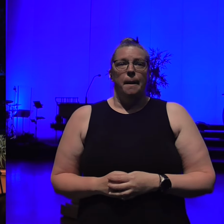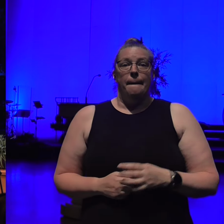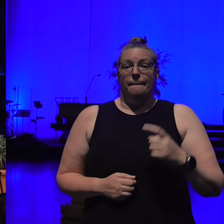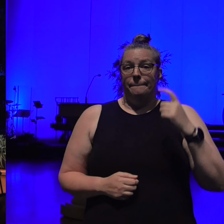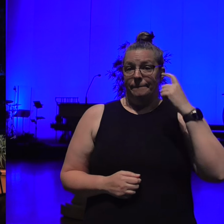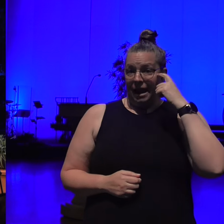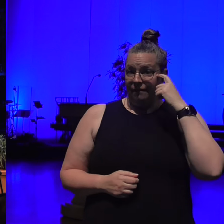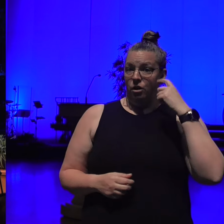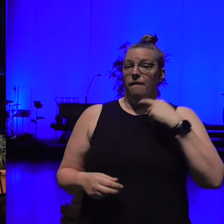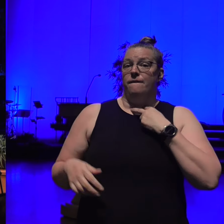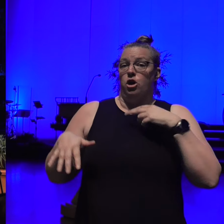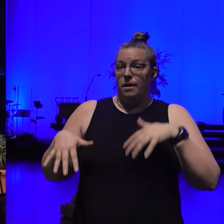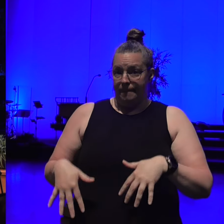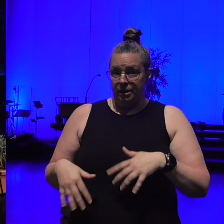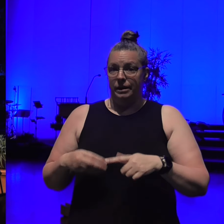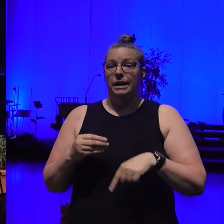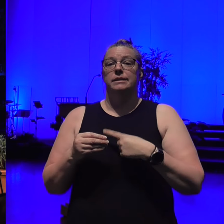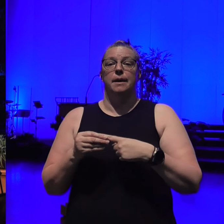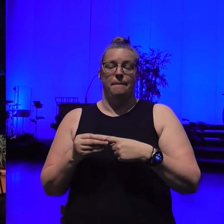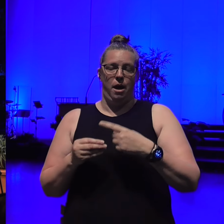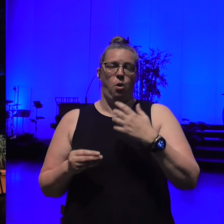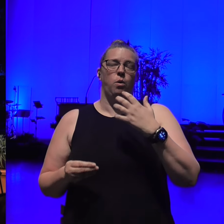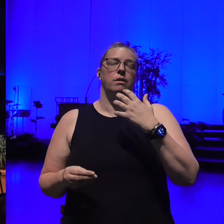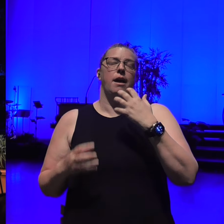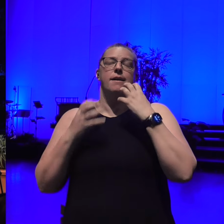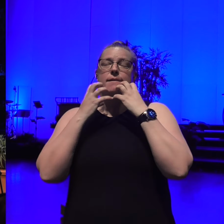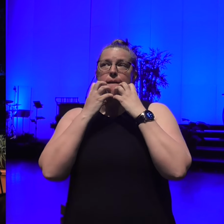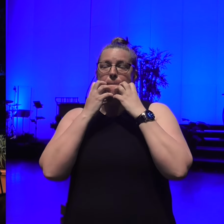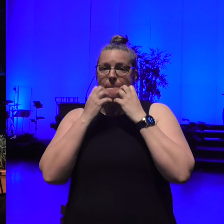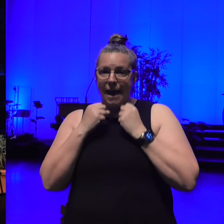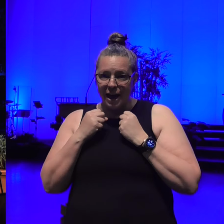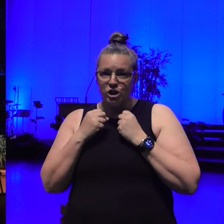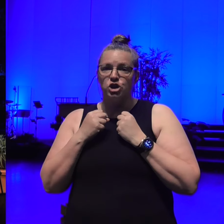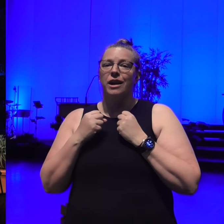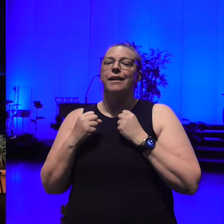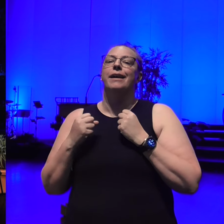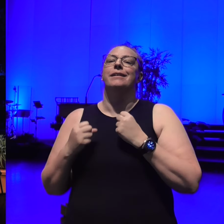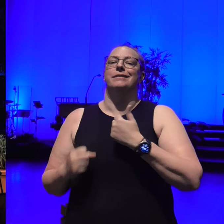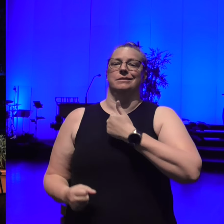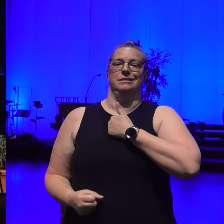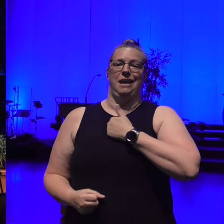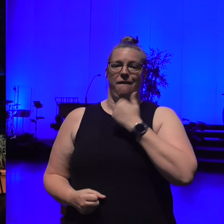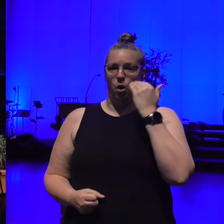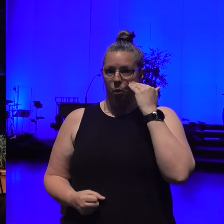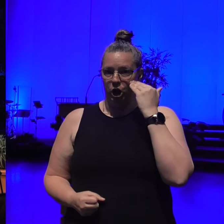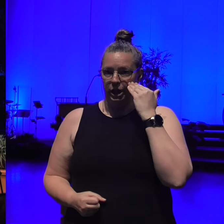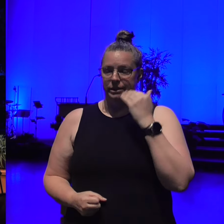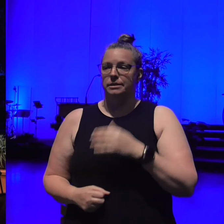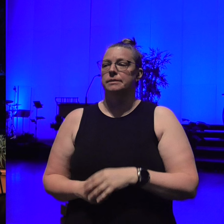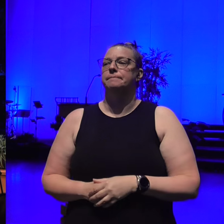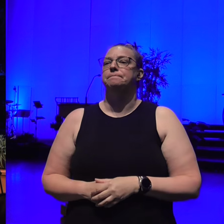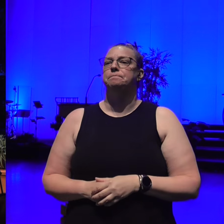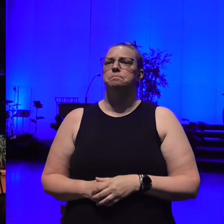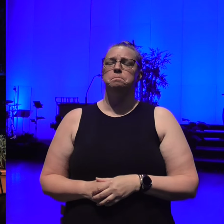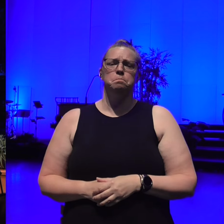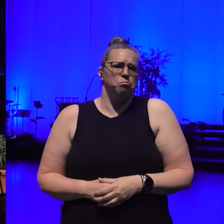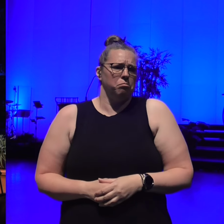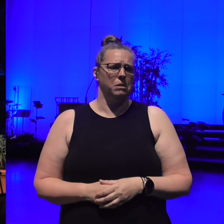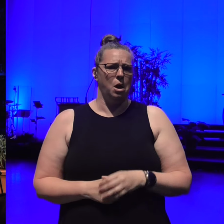la autoconciencia compasiva Aquellos de nosotros que hemos sido pisoteados antes, no es que haya malas personas por ahí